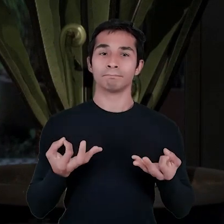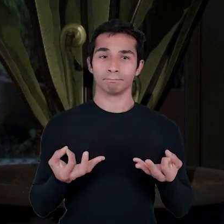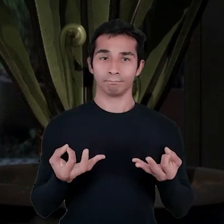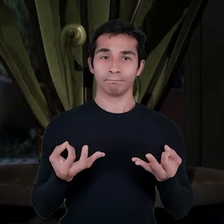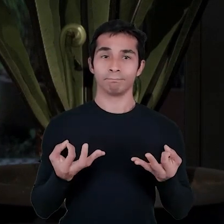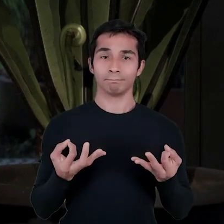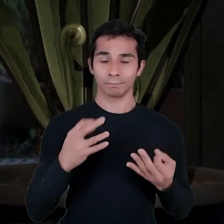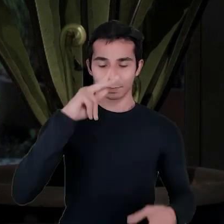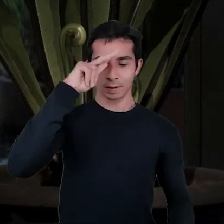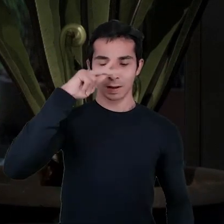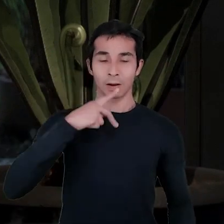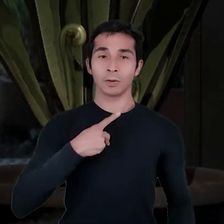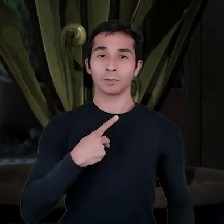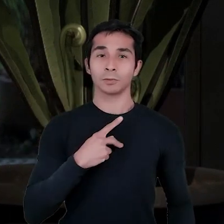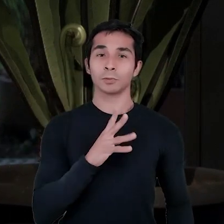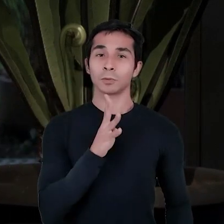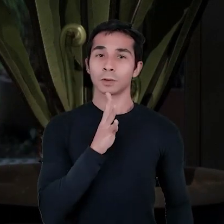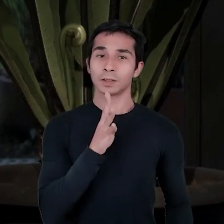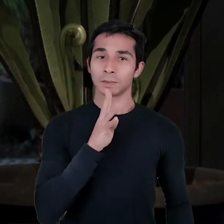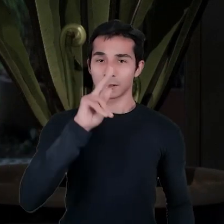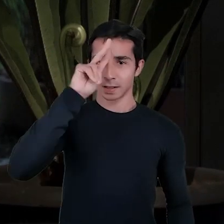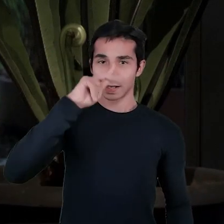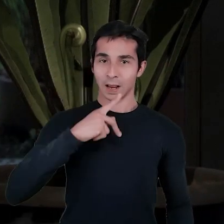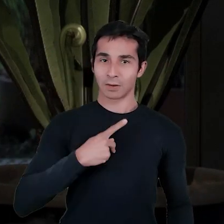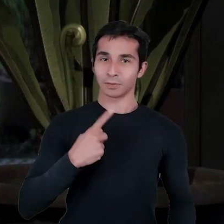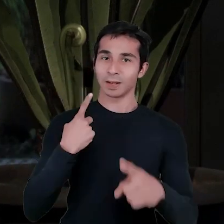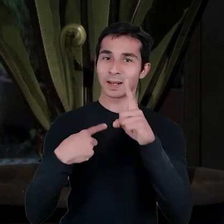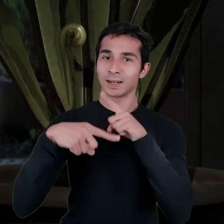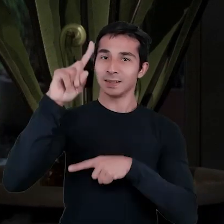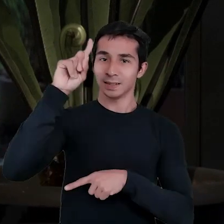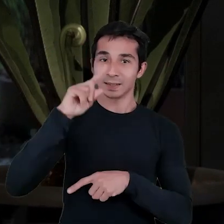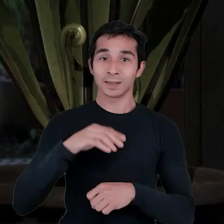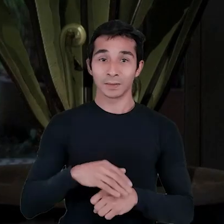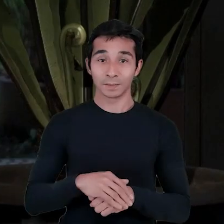para a experiência de autoconhecimento, de autorrealização.